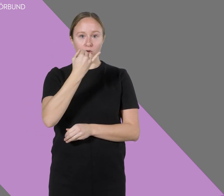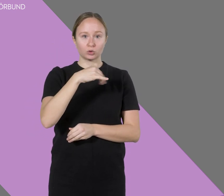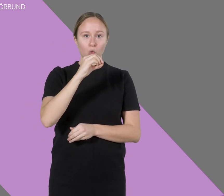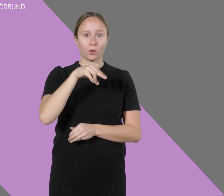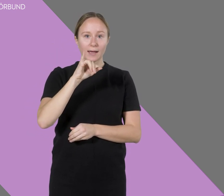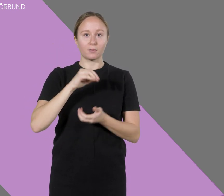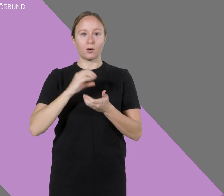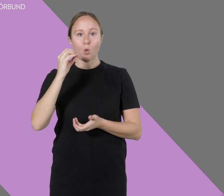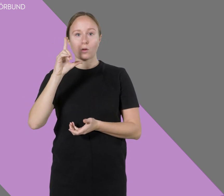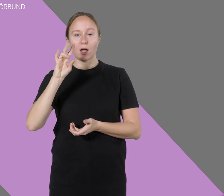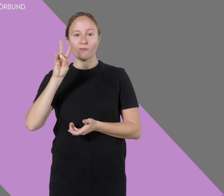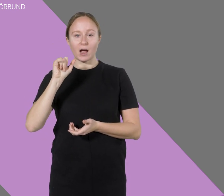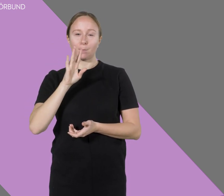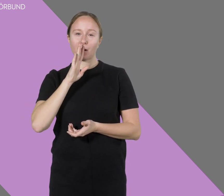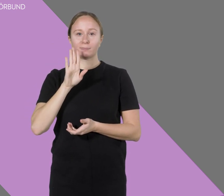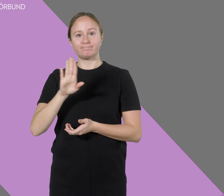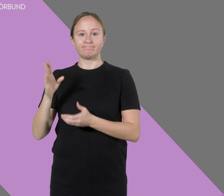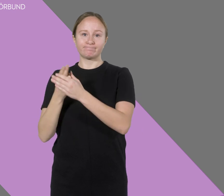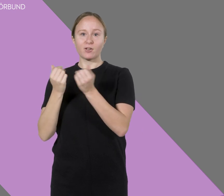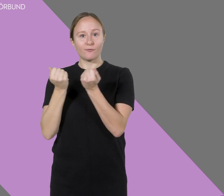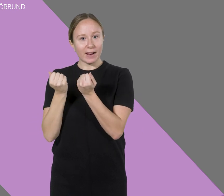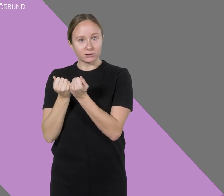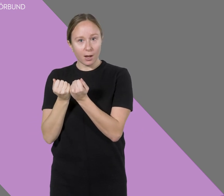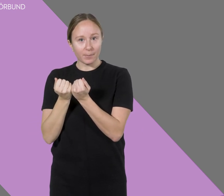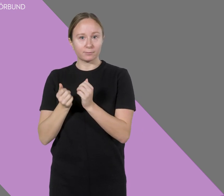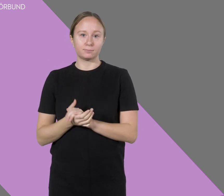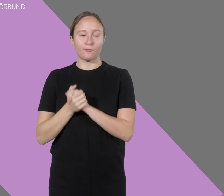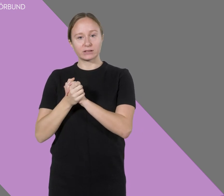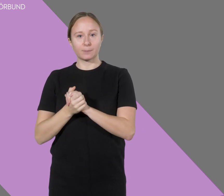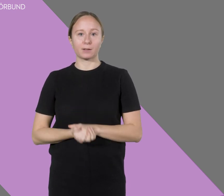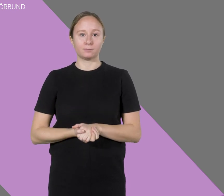Joni Jaakkola och Olivia Suokas om sin vänskap.